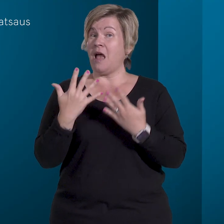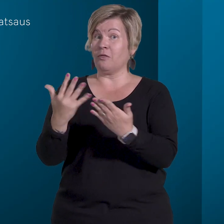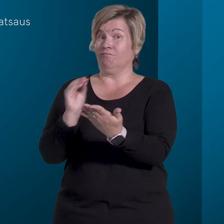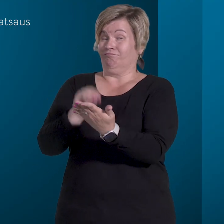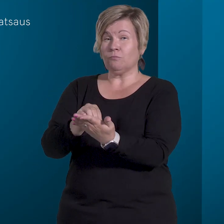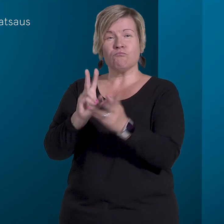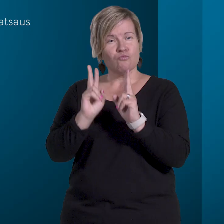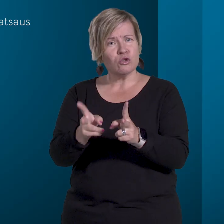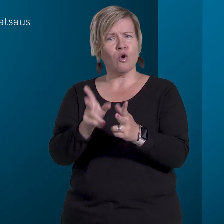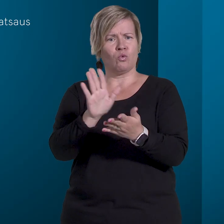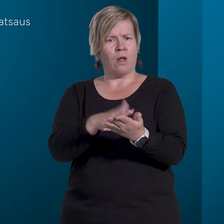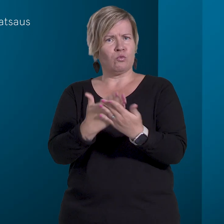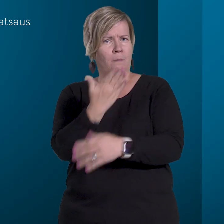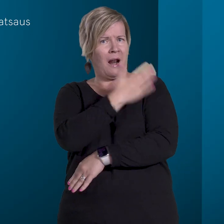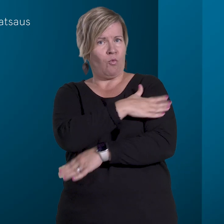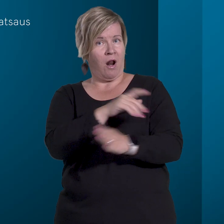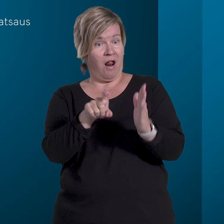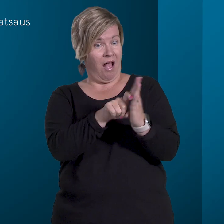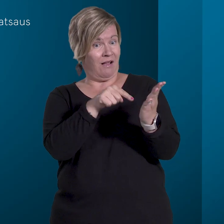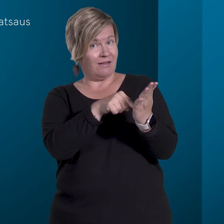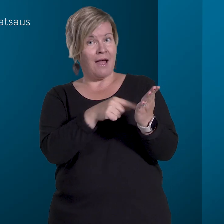Kantelun mukaan Kela tulkitsee lakia virheellisesti -